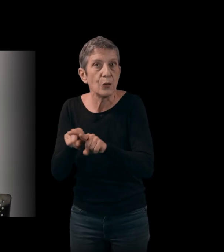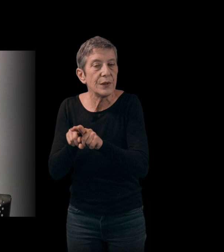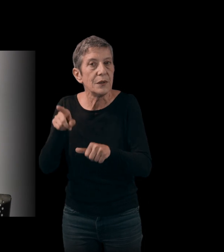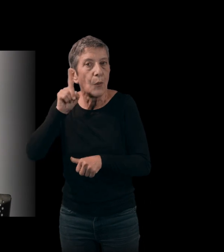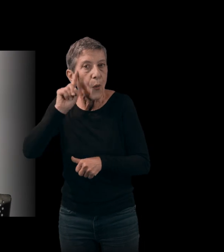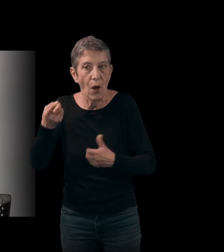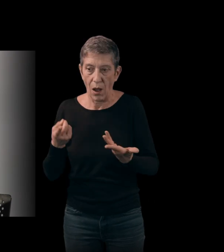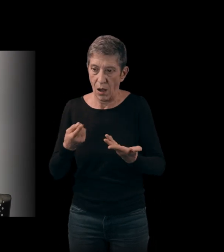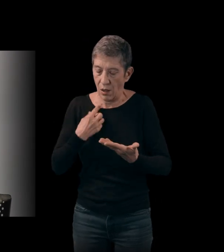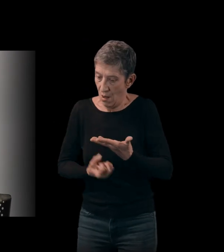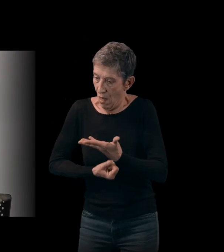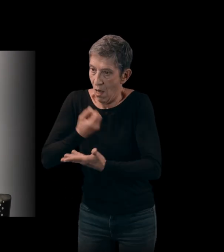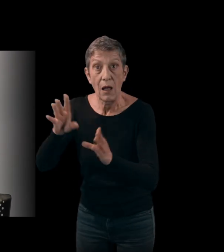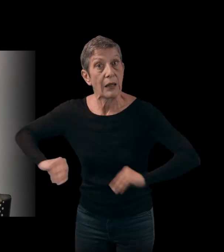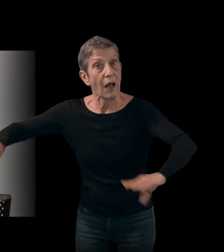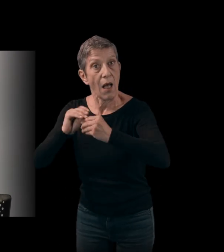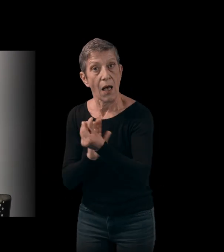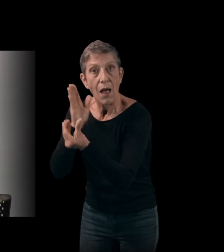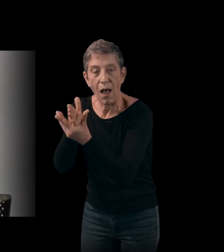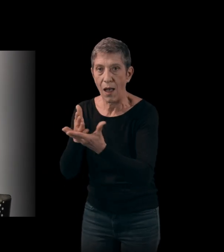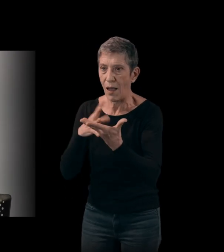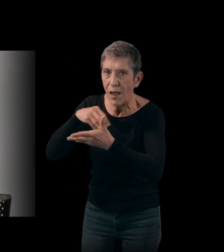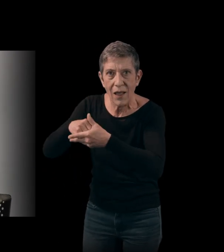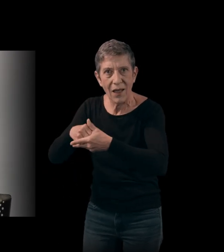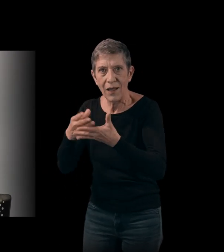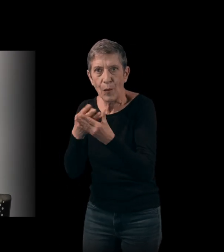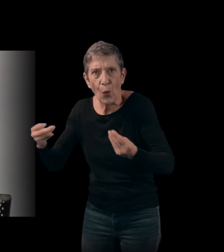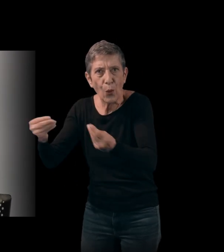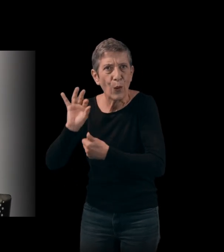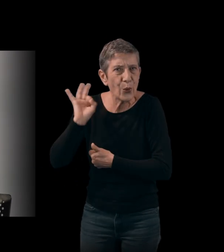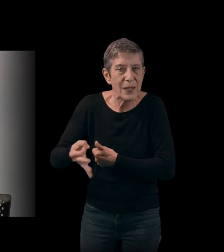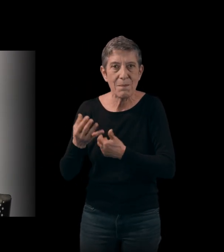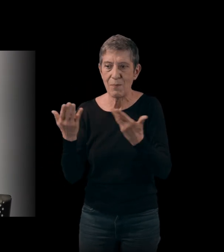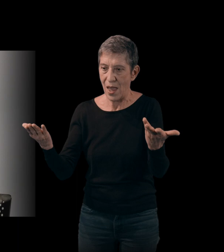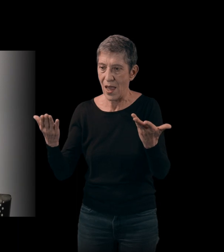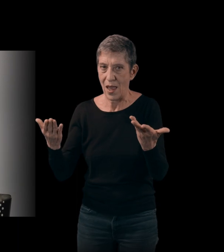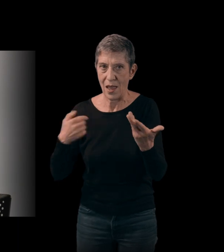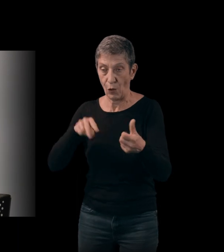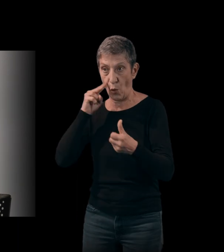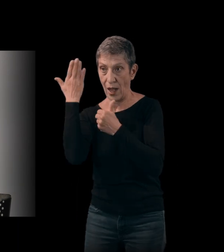donnez beaucoup de vous-même sur le terrain, mais l'idée, c'est que vous êtes quand même beaucoup plus sur autrui que sur vous-même.